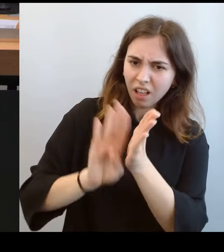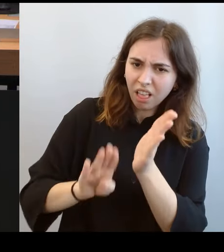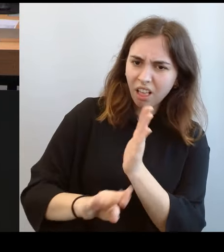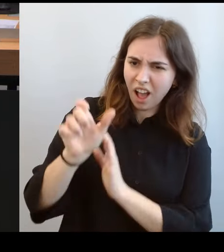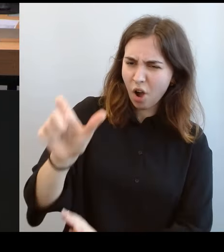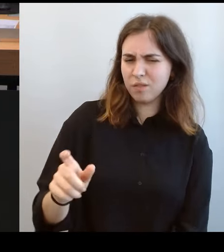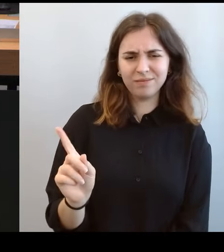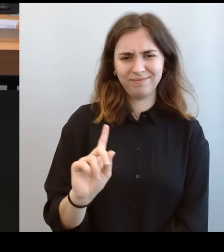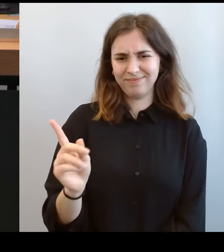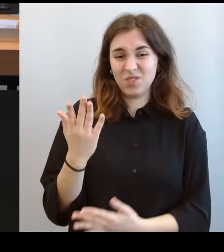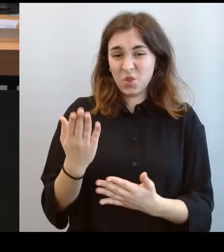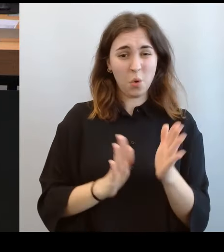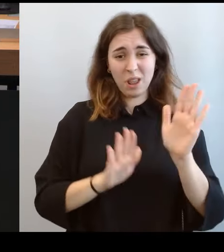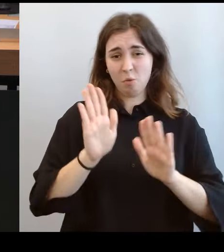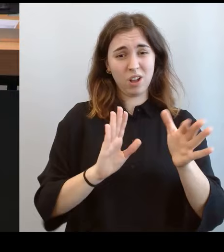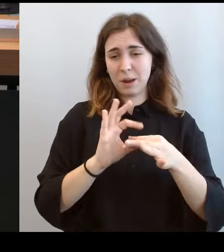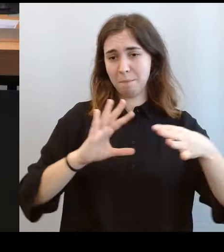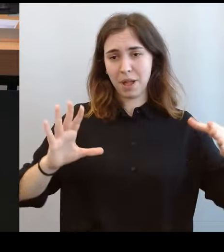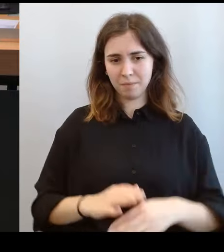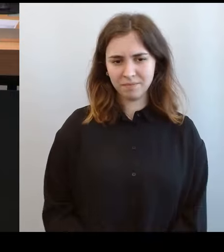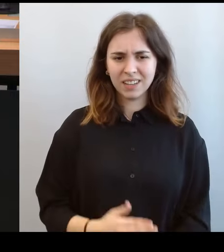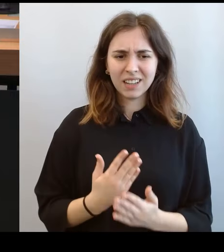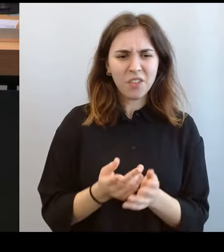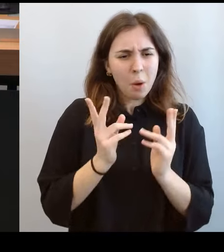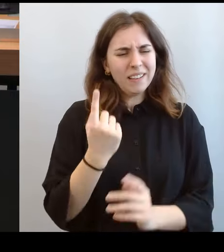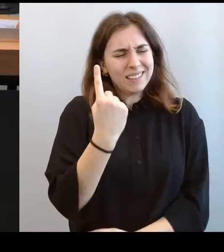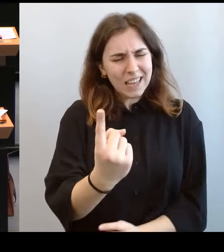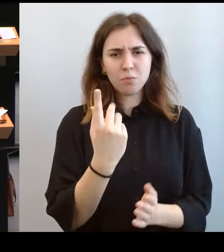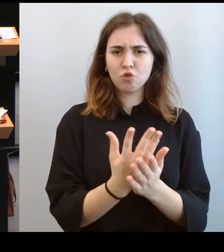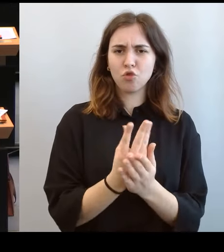unaufrichtig das ist, wenn sie das System von Regierung und